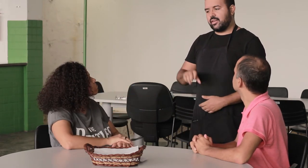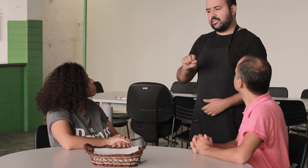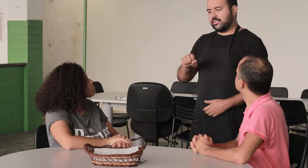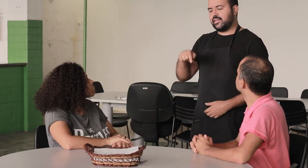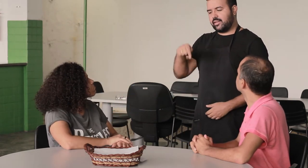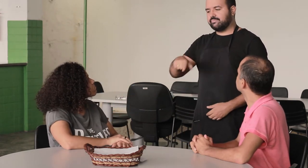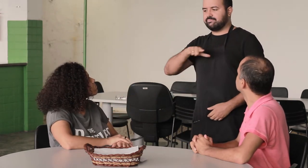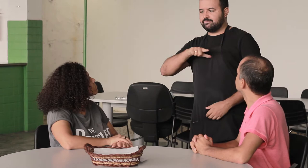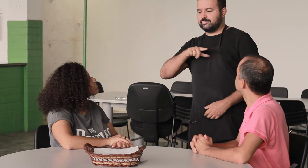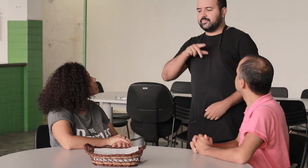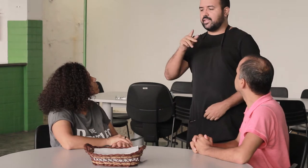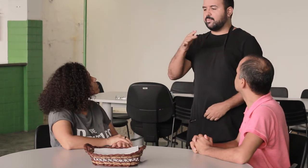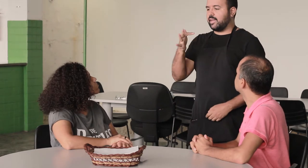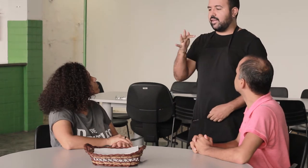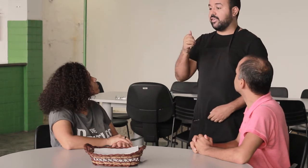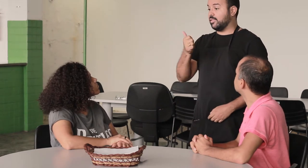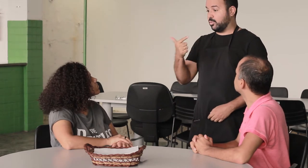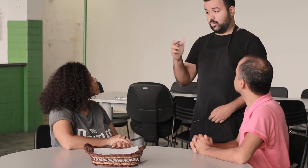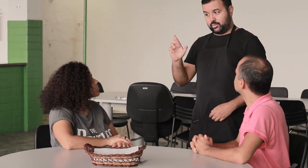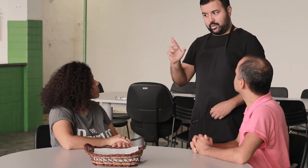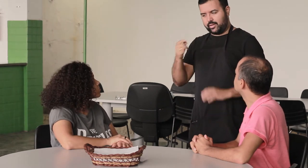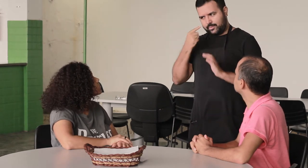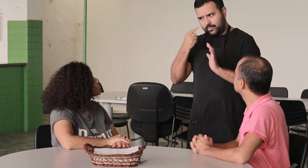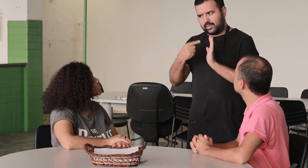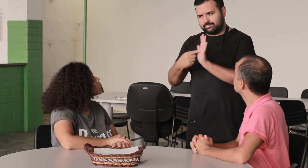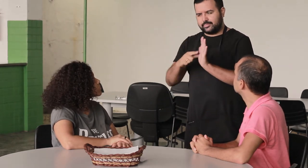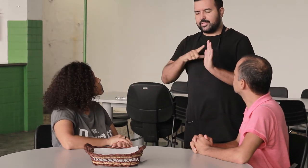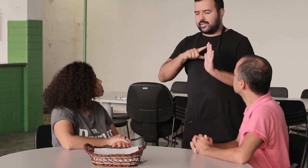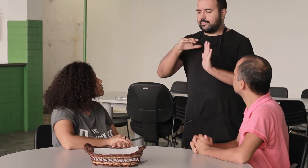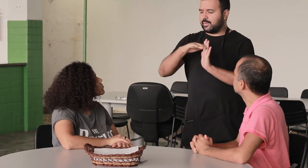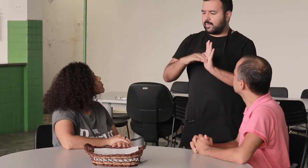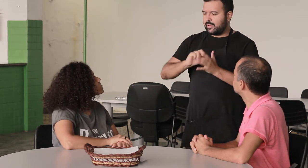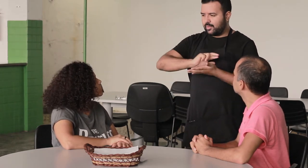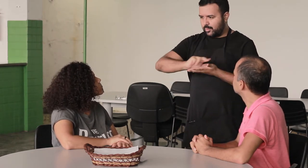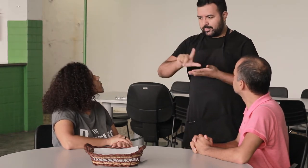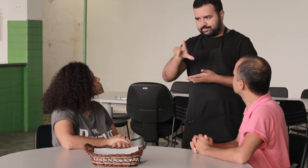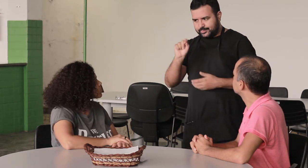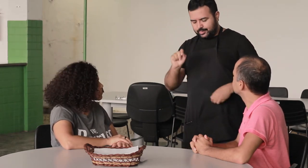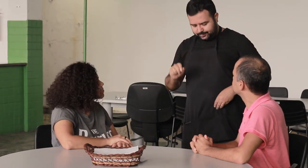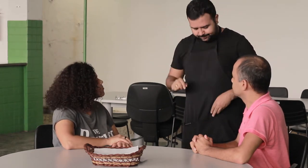Aqui temos PF a 12 reais E são várias opções. Vou mostrá-las